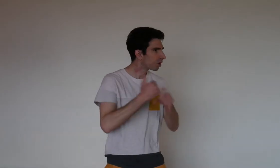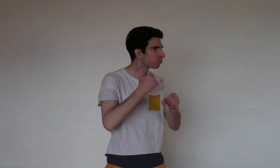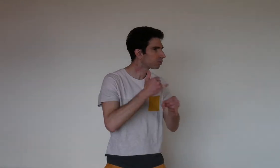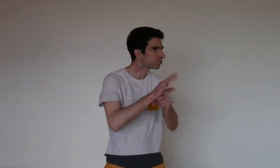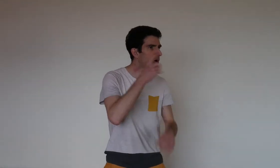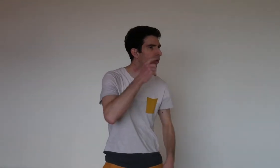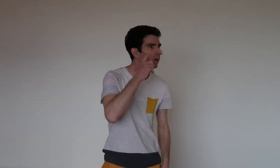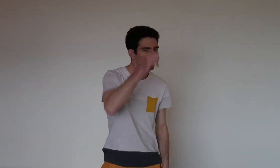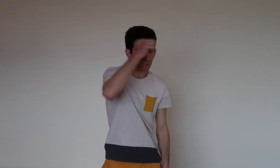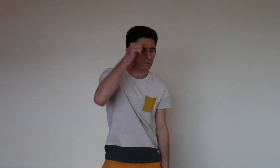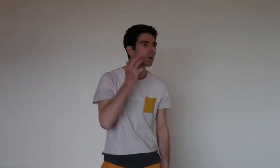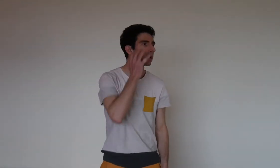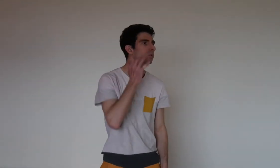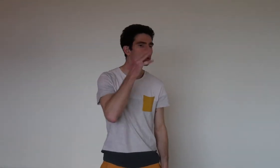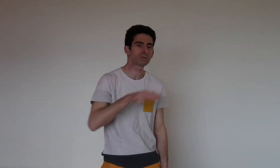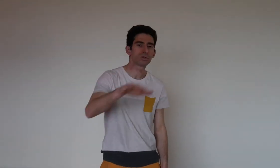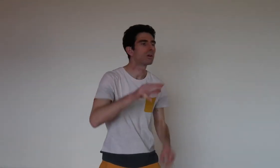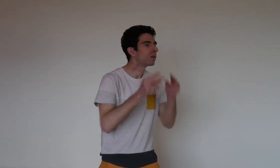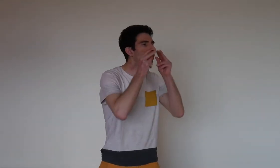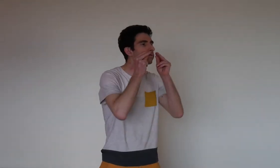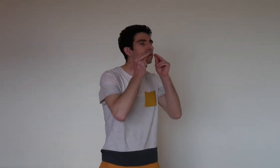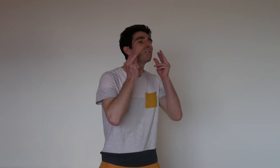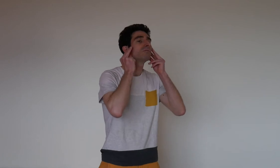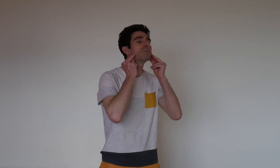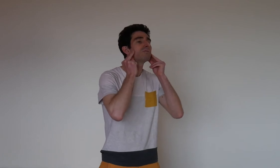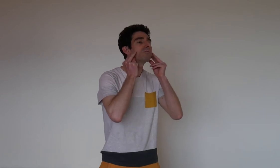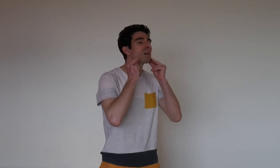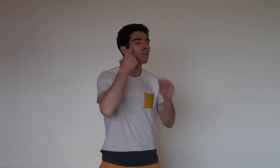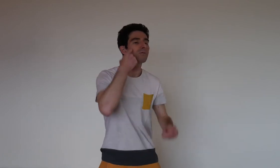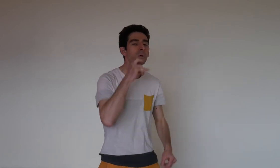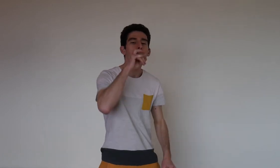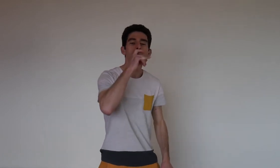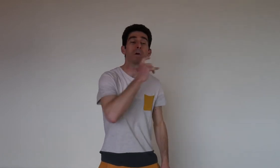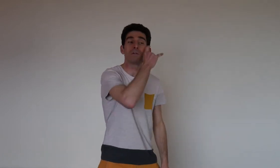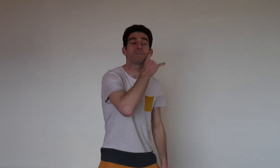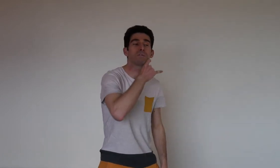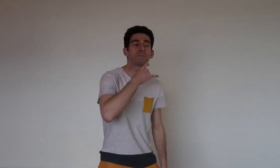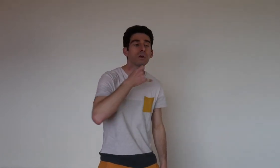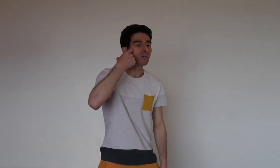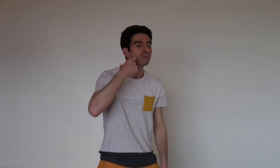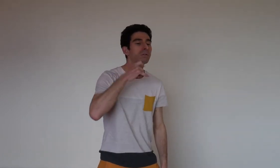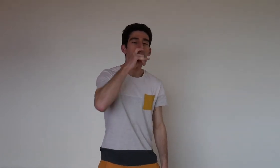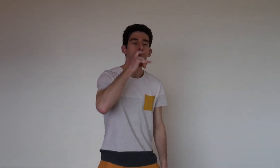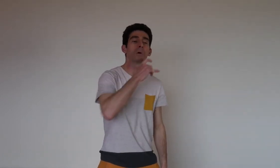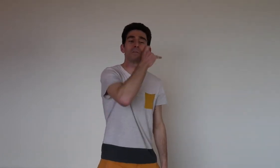Ah bon ? Je remarque que les adolescents, qui ont quelques poils, se rasent souvent